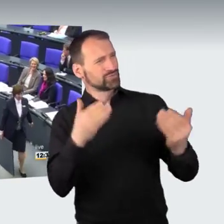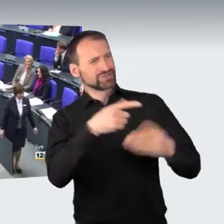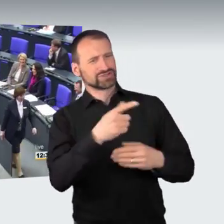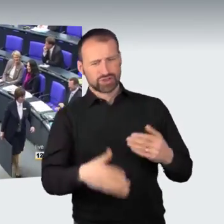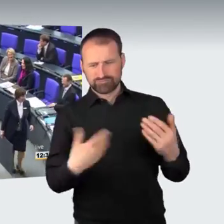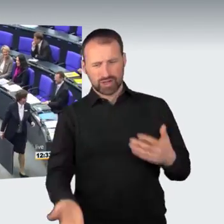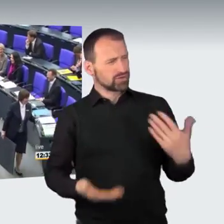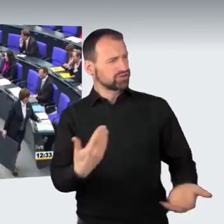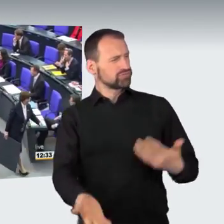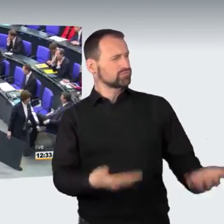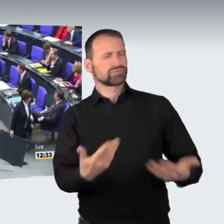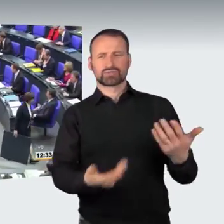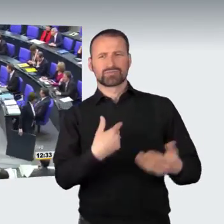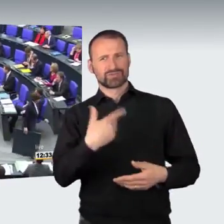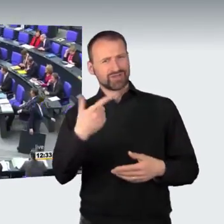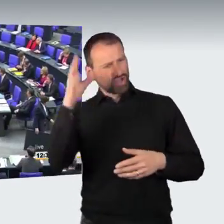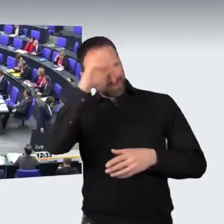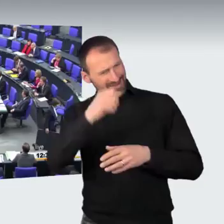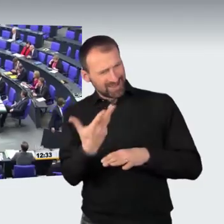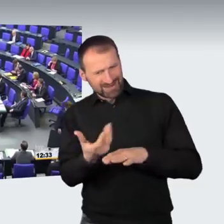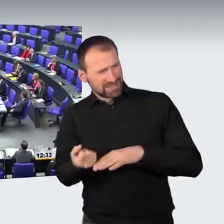Der Protest muss doch nicht jetzt schon kommen.